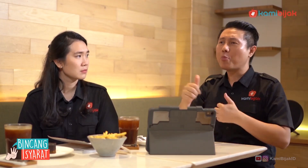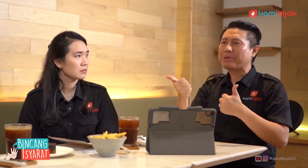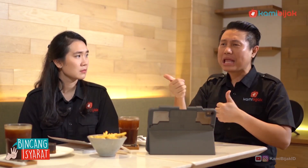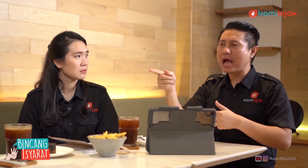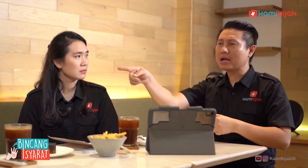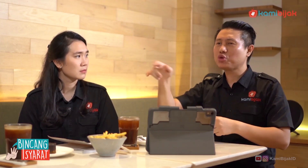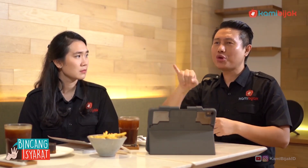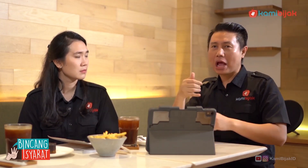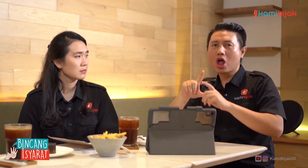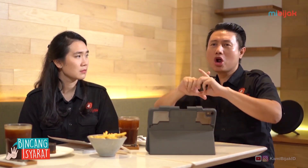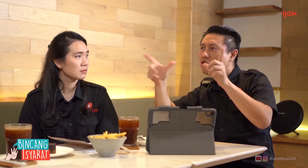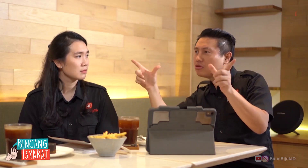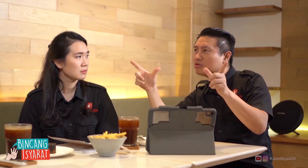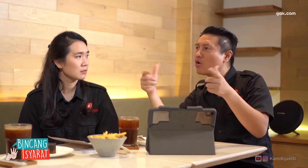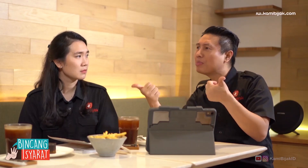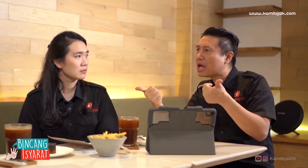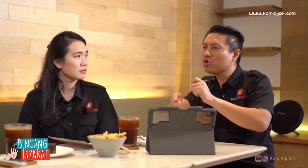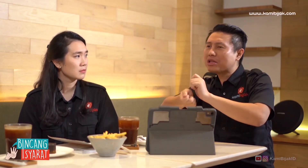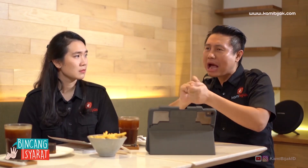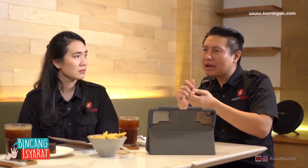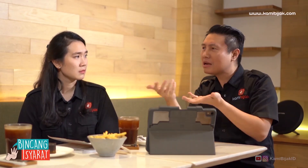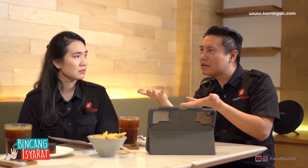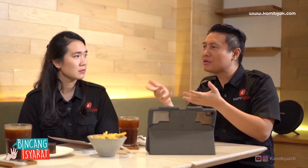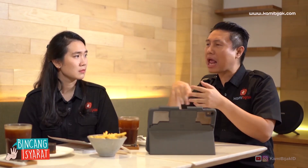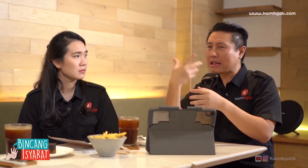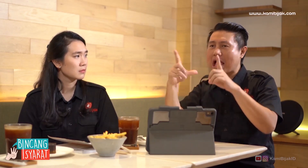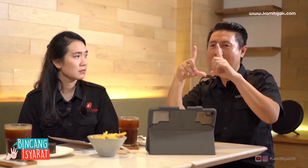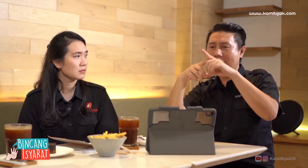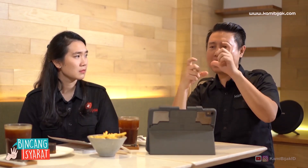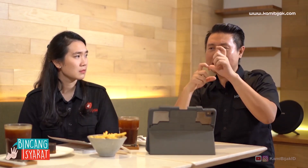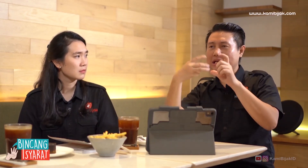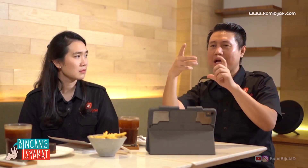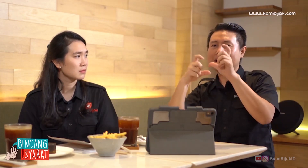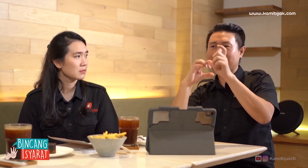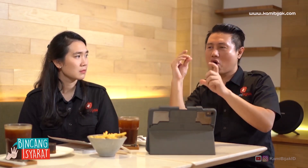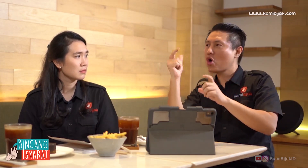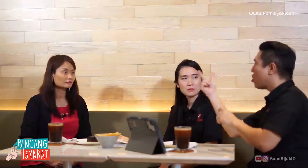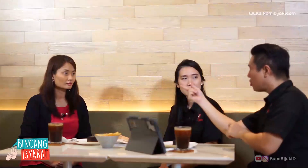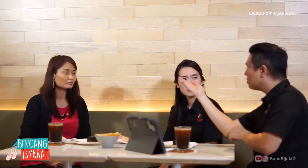Kok bisa Junita lolos ujian asesor?